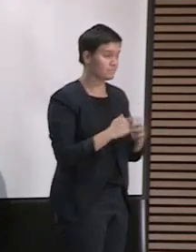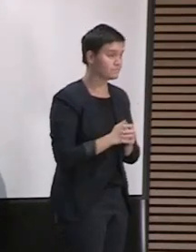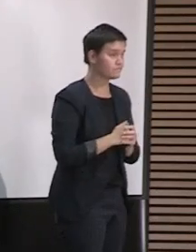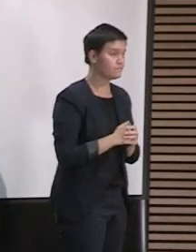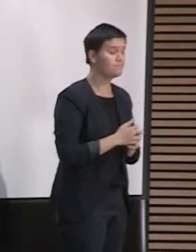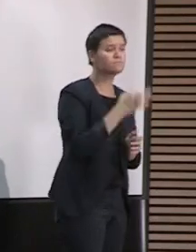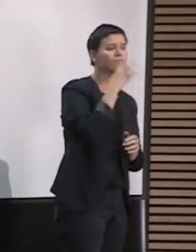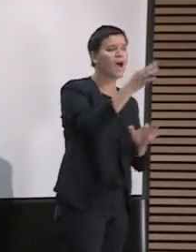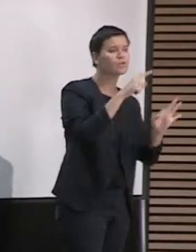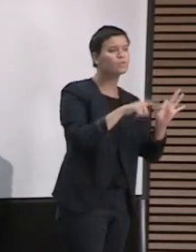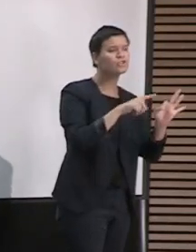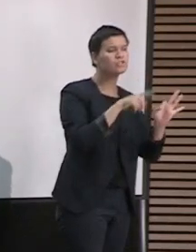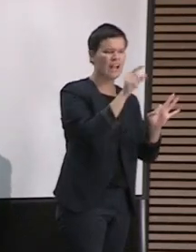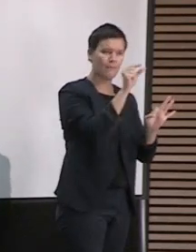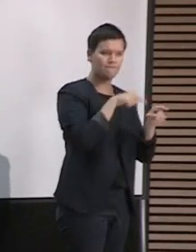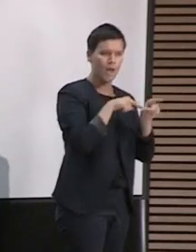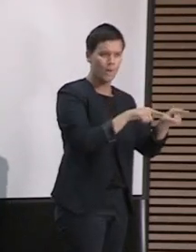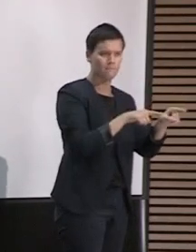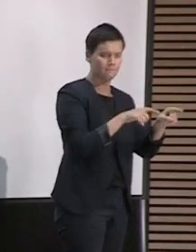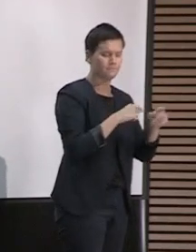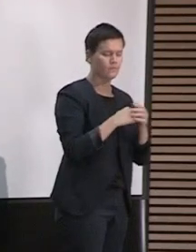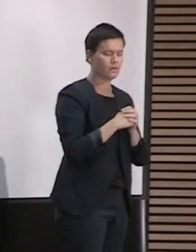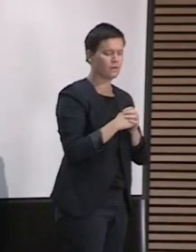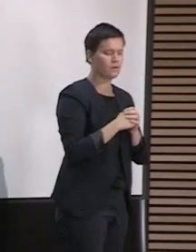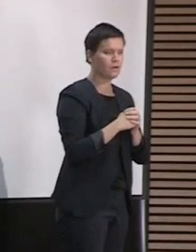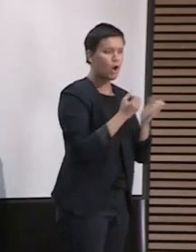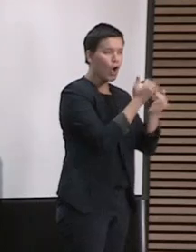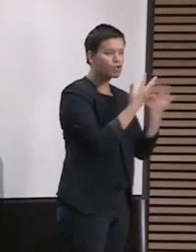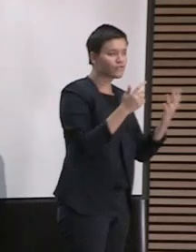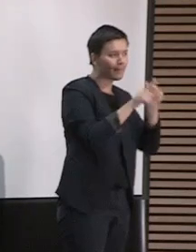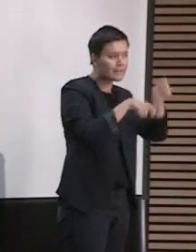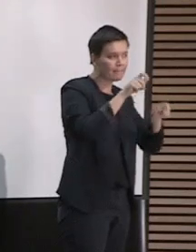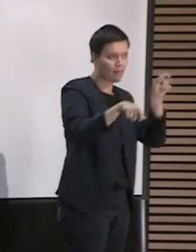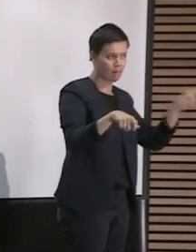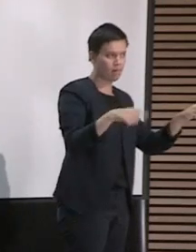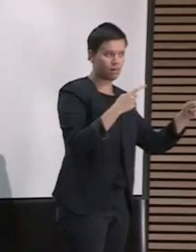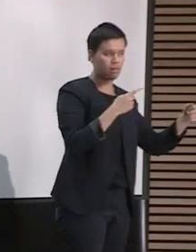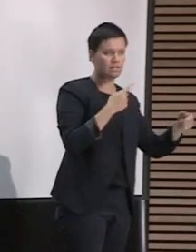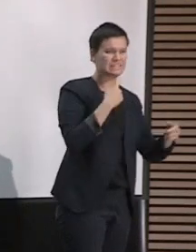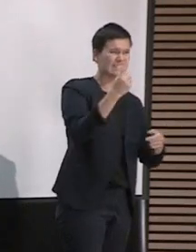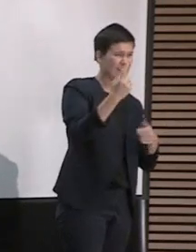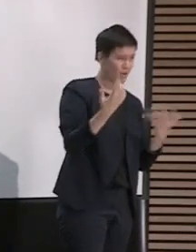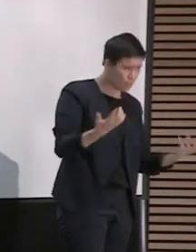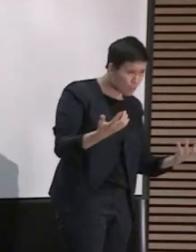Ko nga mea katoa ka tika ki a taatau whakaatu he puehu tena.